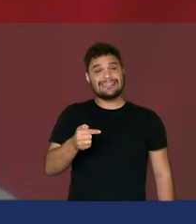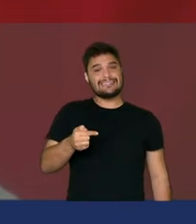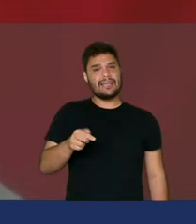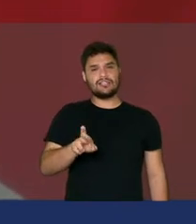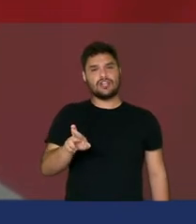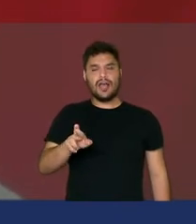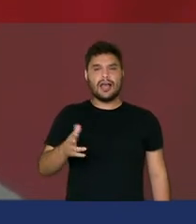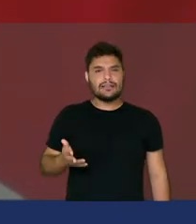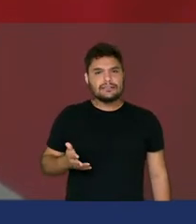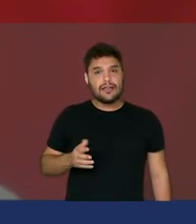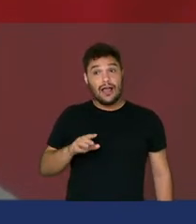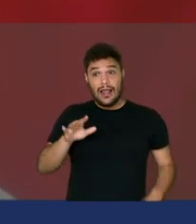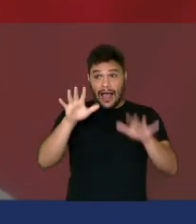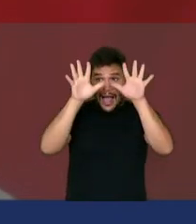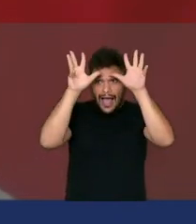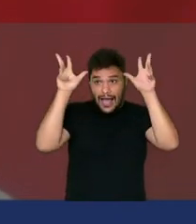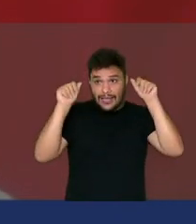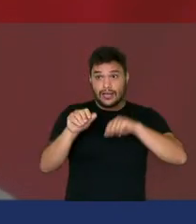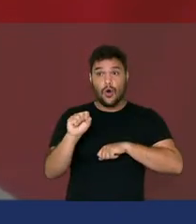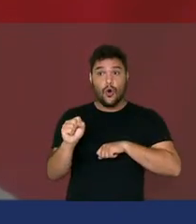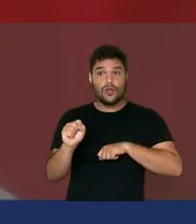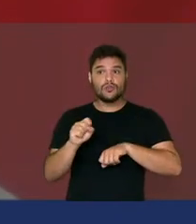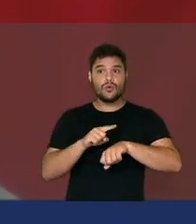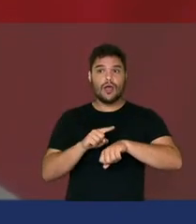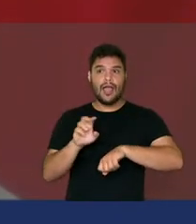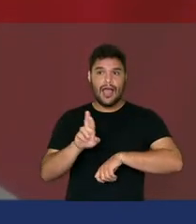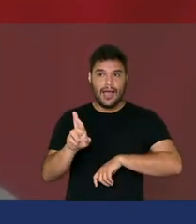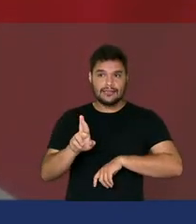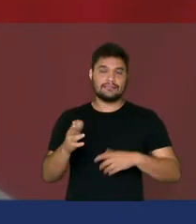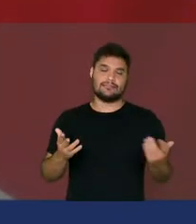GASOLINA. TANTO QUE A GASOLINA DO RIO DE JANEIRO, É 7 REAIS PRATICAMENTE, NO ACRE É 8. NA